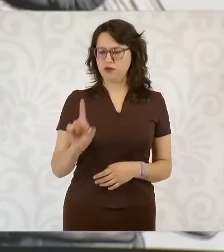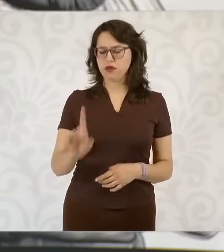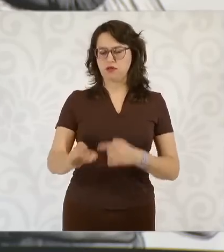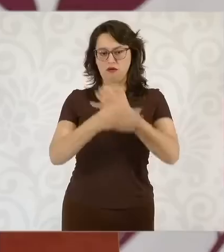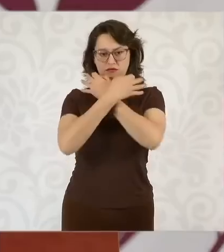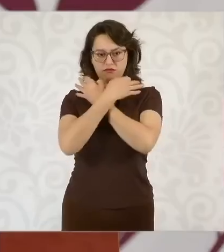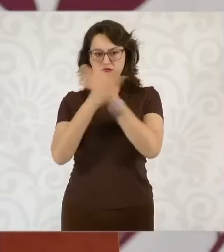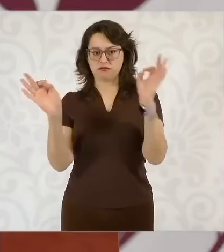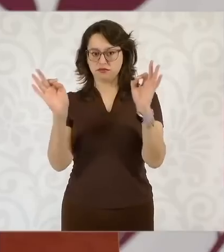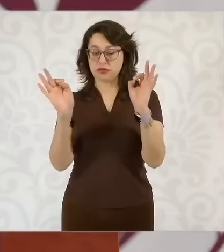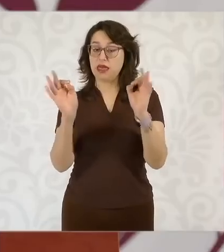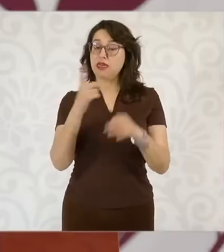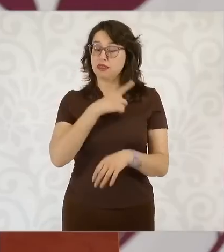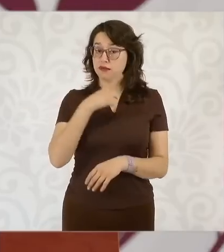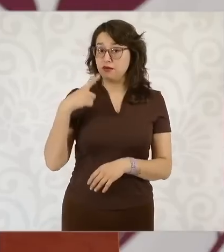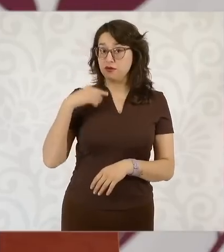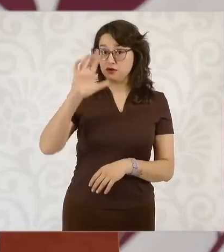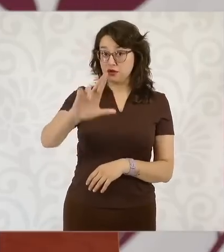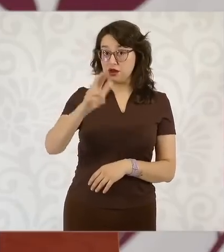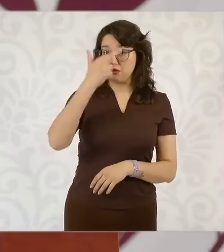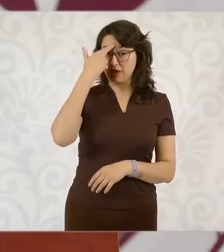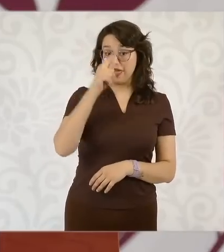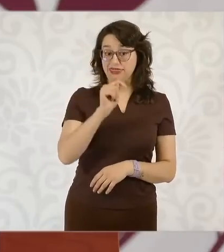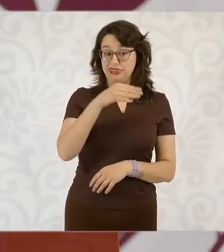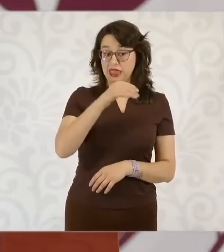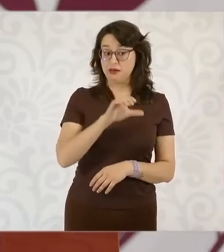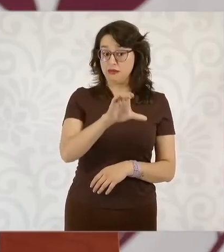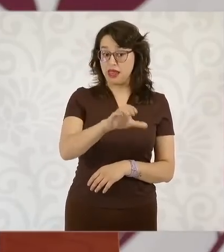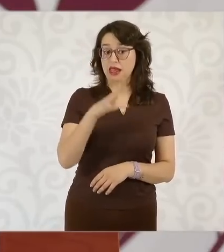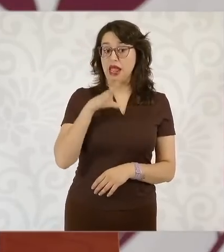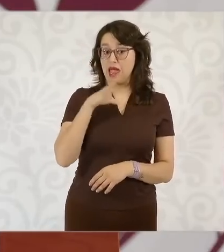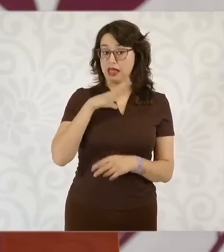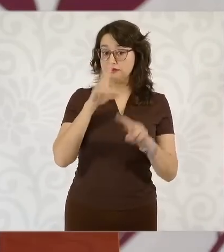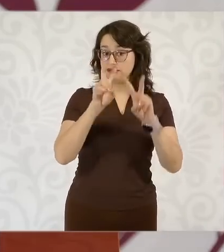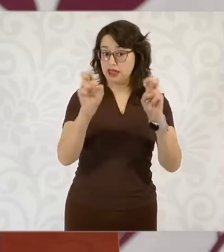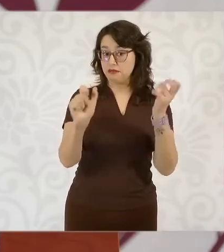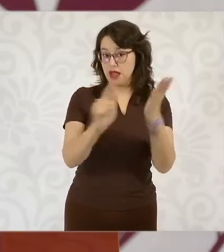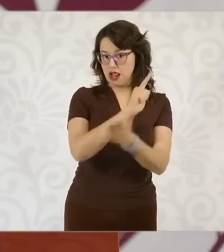muy importante que se lleve y también pues la parte de las medidas arancelarias y no